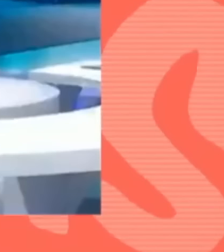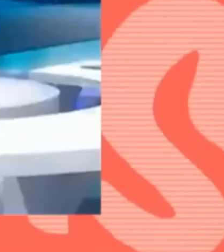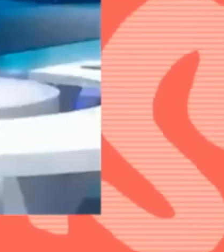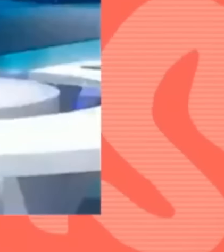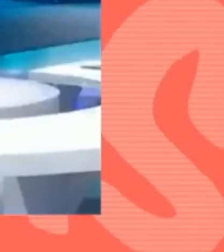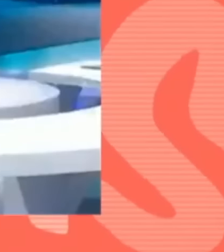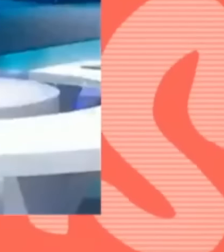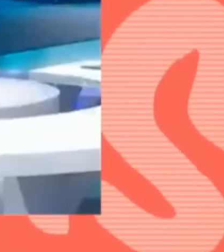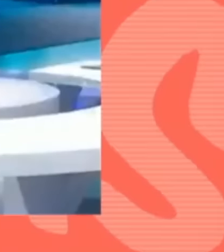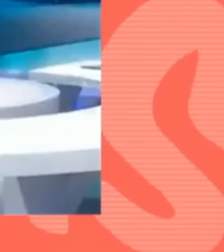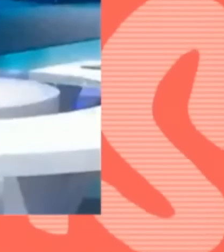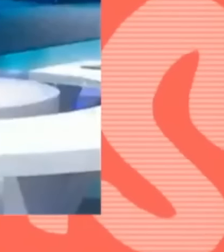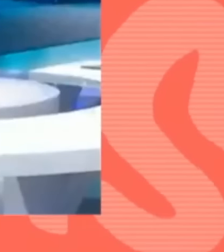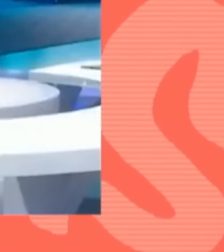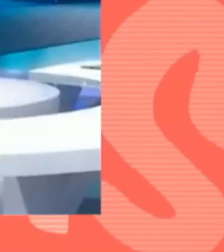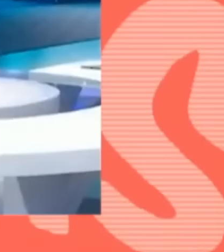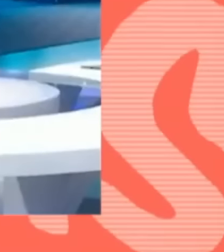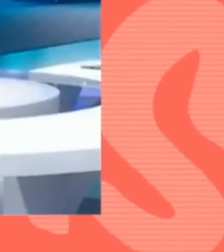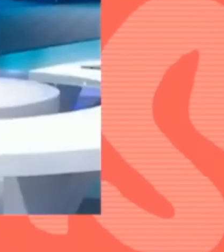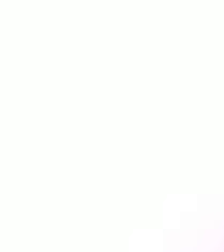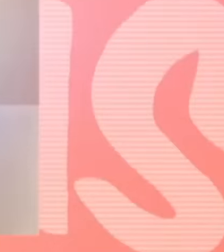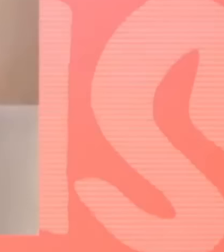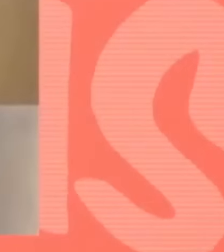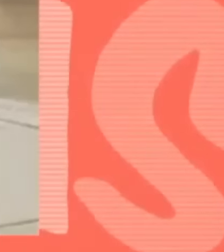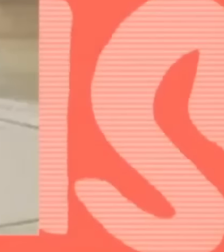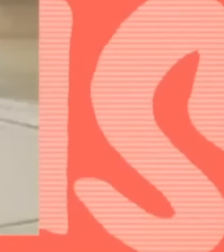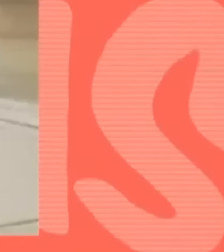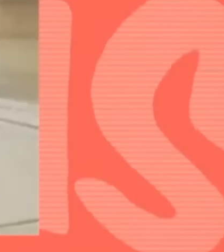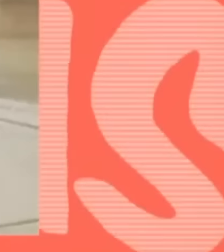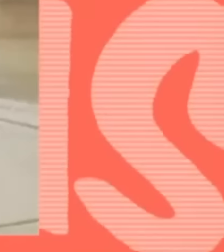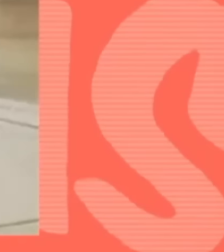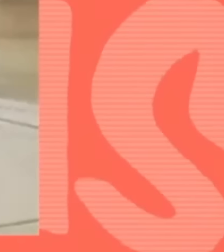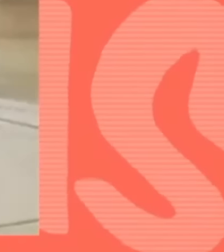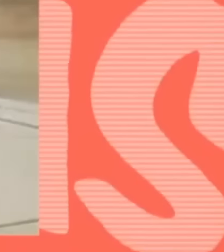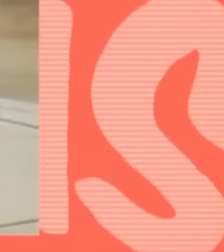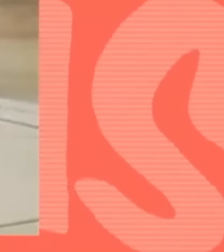verdad, esto es mentira. Ellos van a ser un órgano sensor. Ya también se está tocando el tema de la